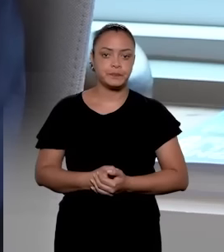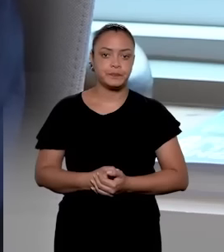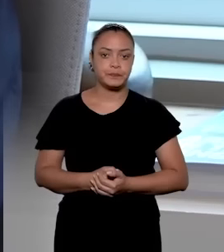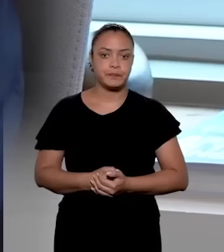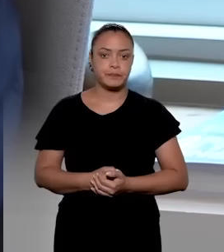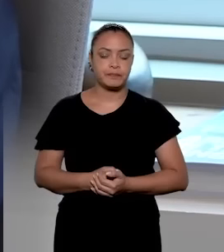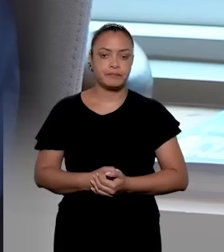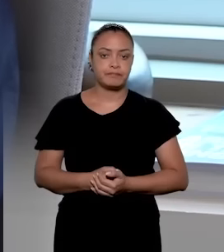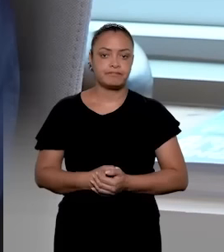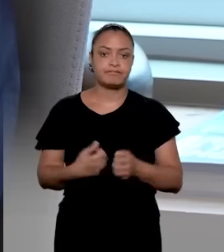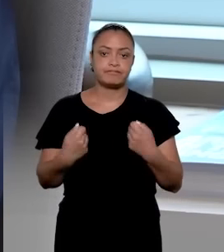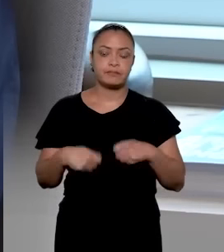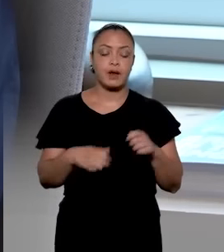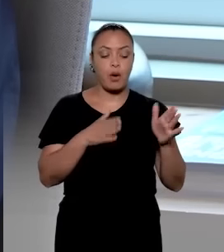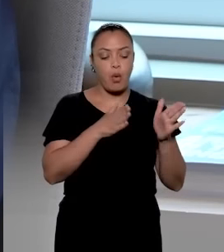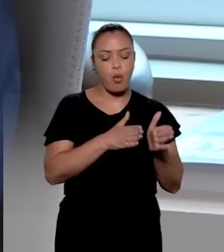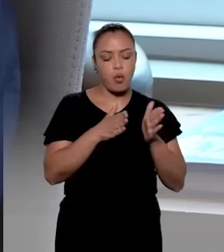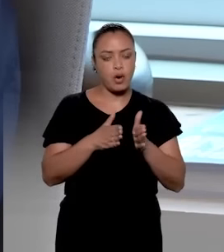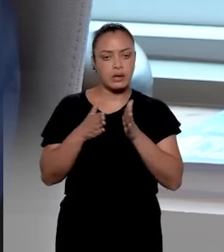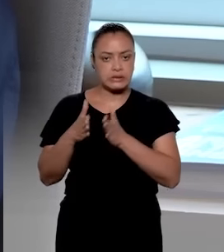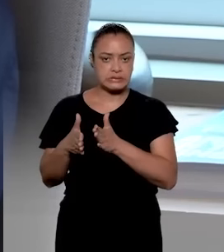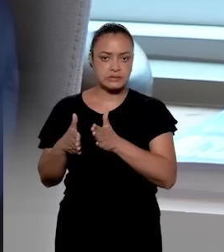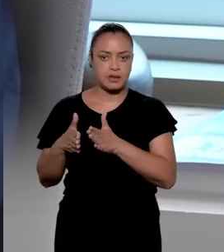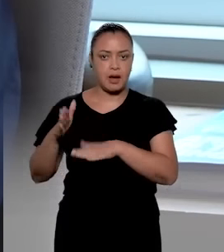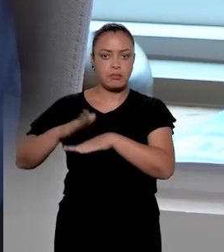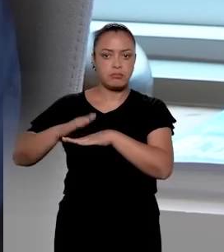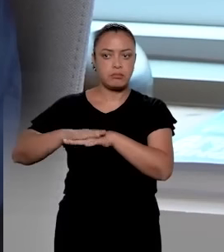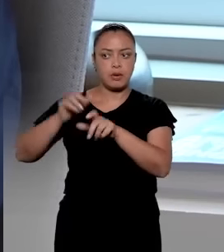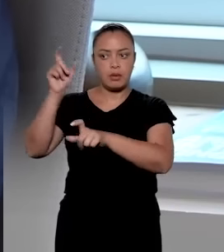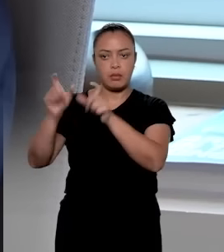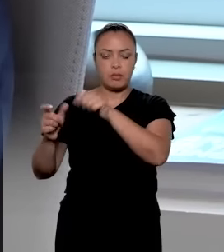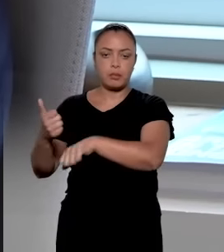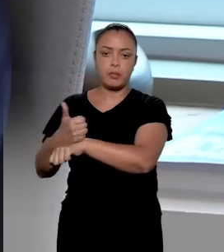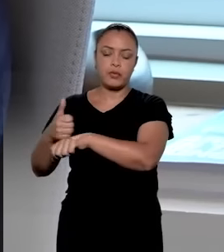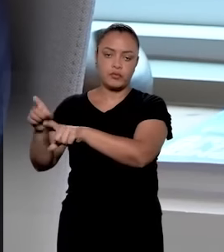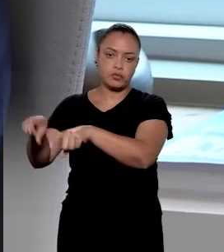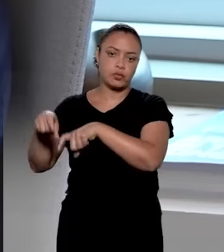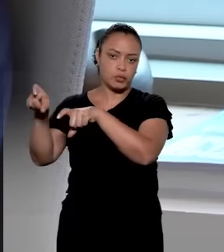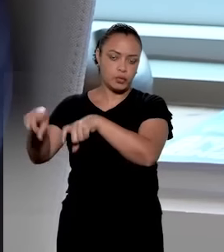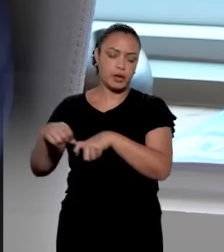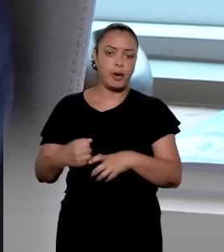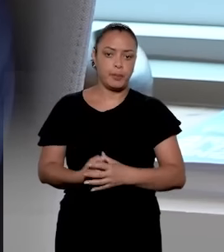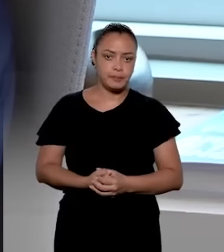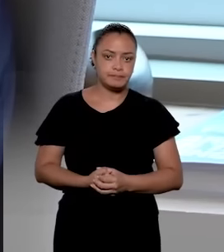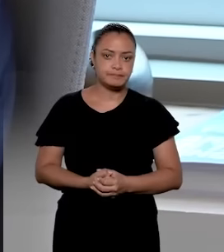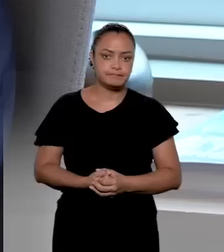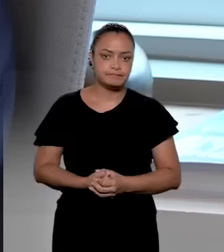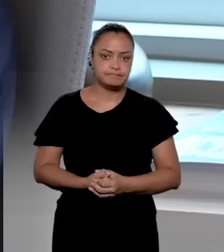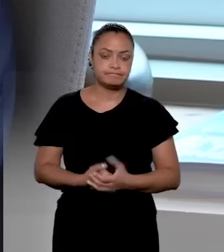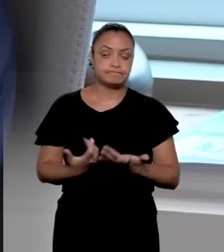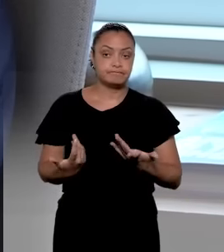Quinto, organizar o produtor rural. Então, eu acho que o apoio, o cooperativismo é essencial.